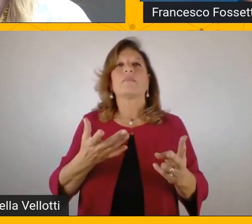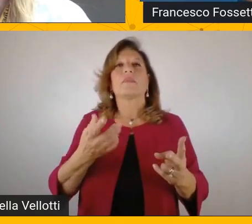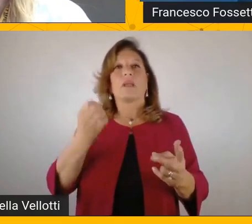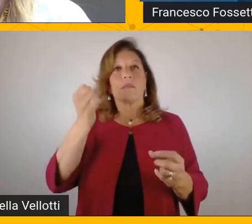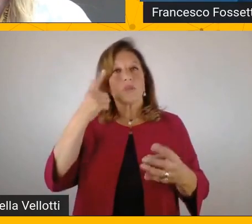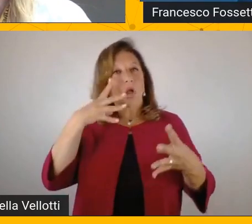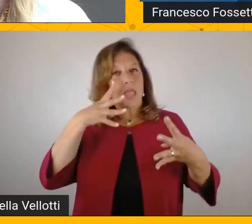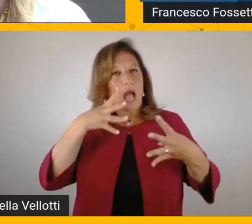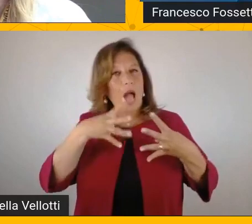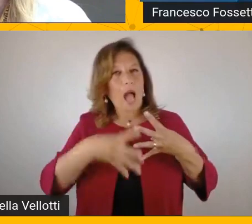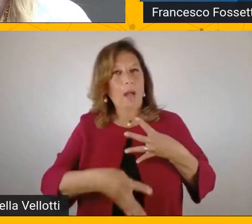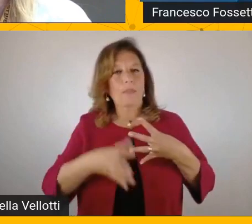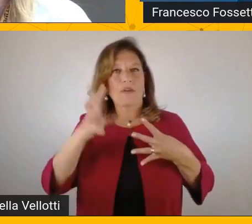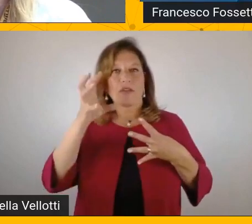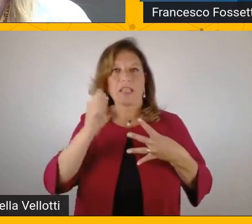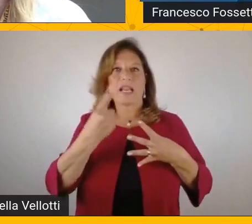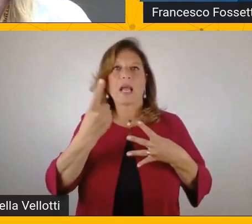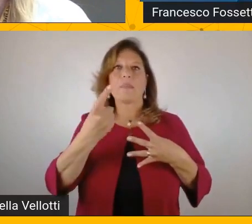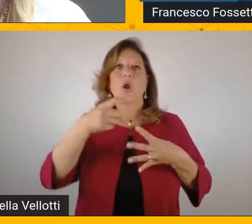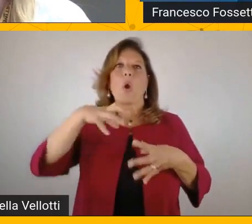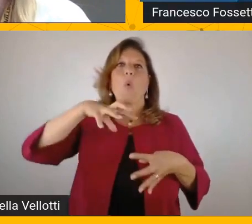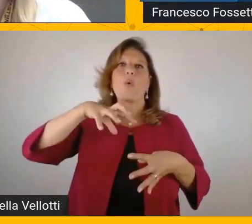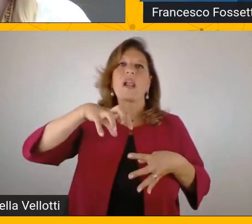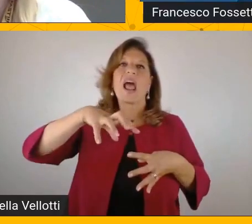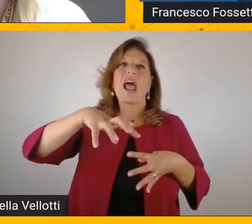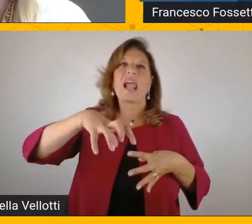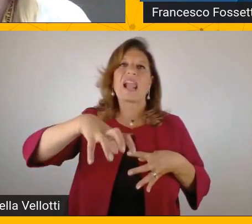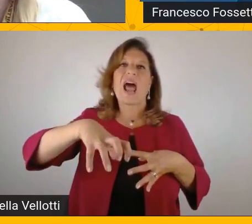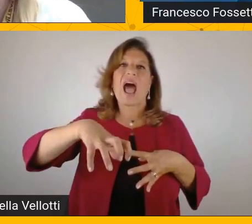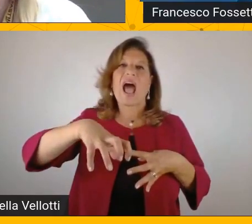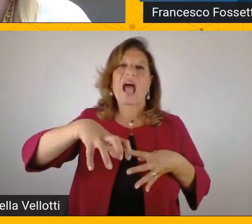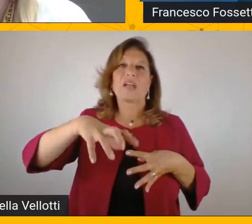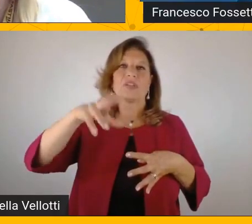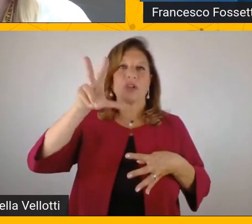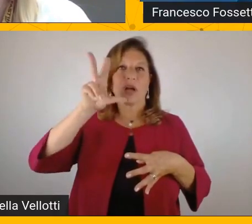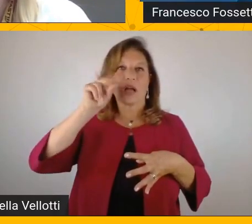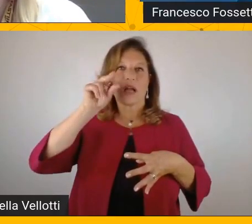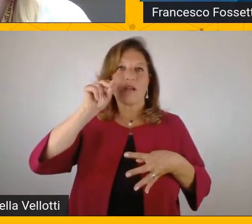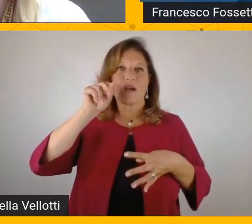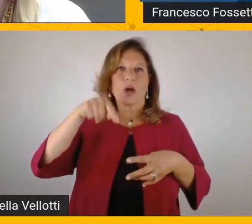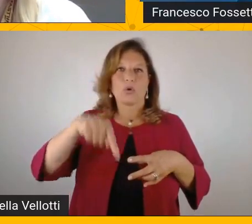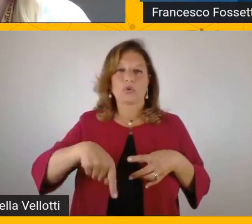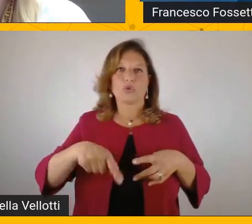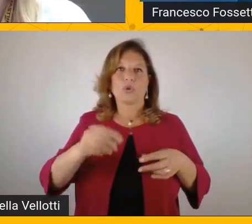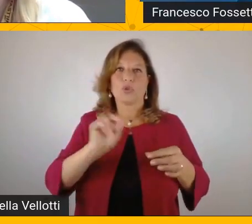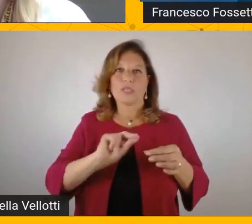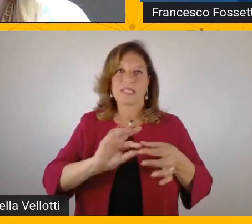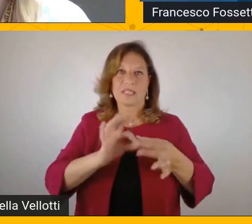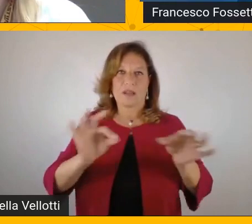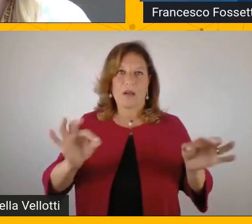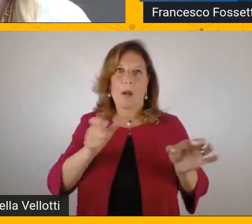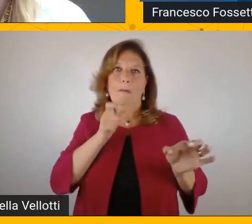approfonditi perché per esempio ce n'è uno con l'immagine di un ragno che identifica eh c'è